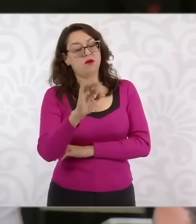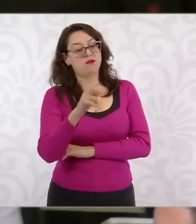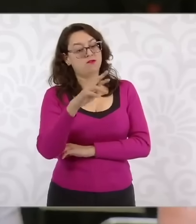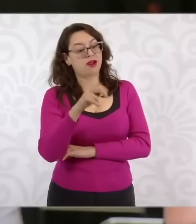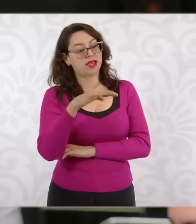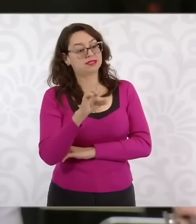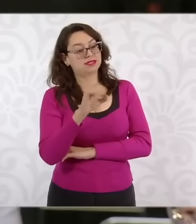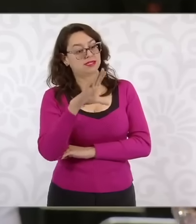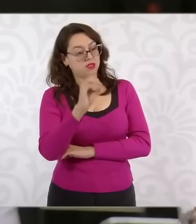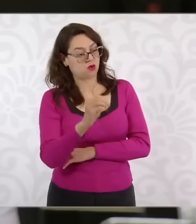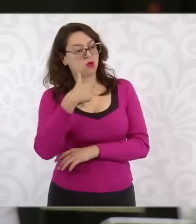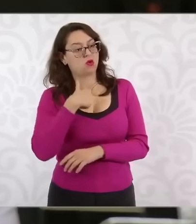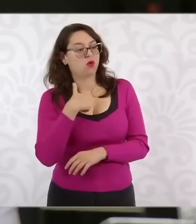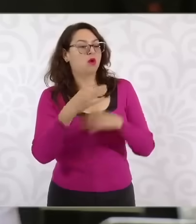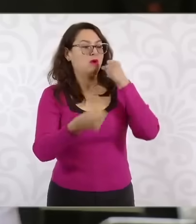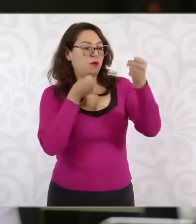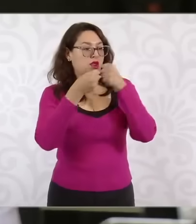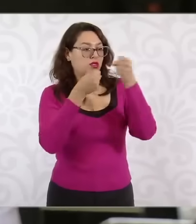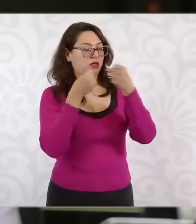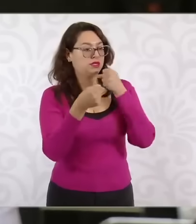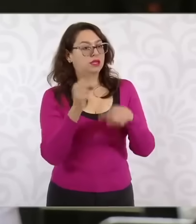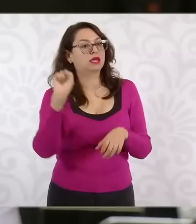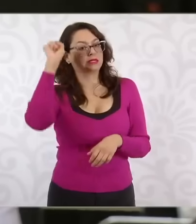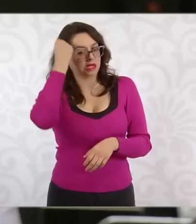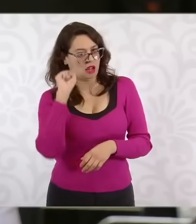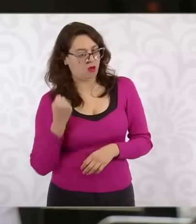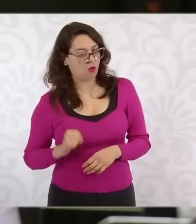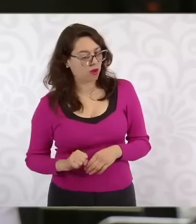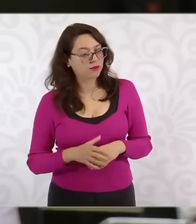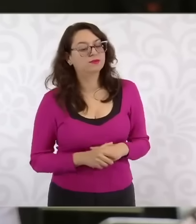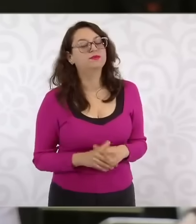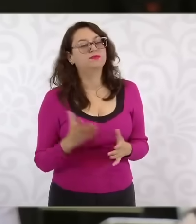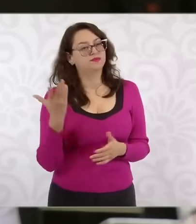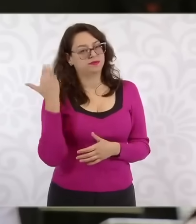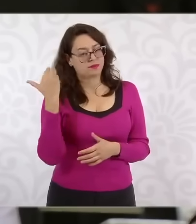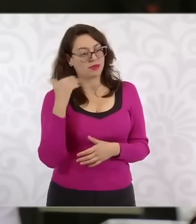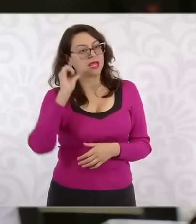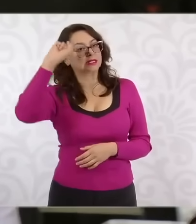Quisiera preguntarle primero, presidenta, hace 10 días usted visitó eh Sinaloa, estuvo en Mazatlán